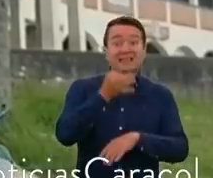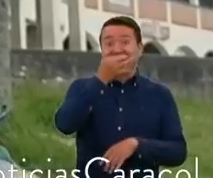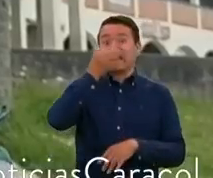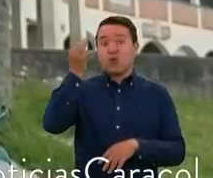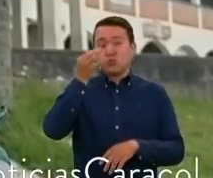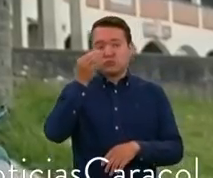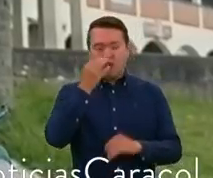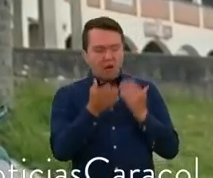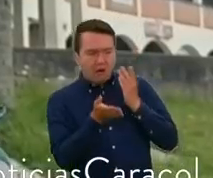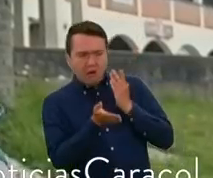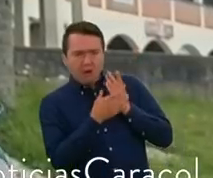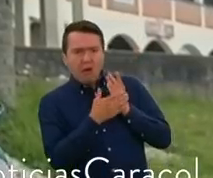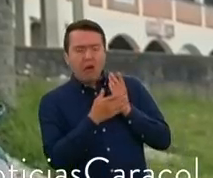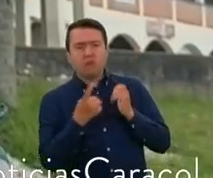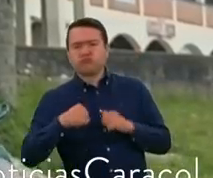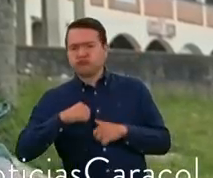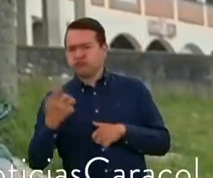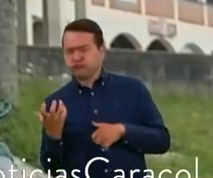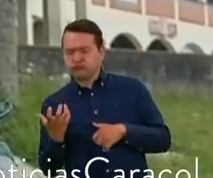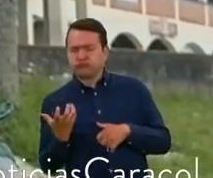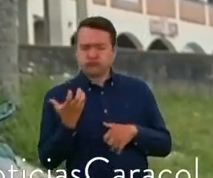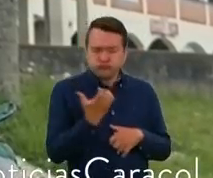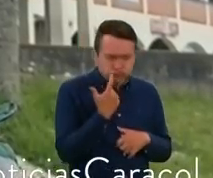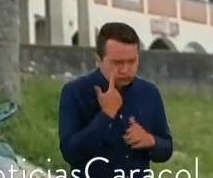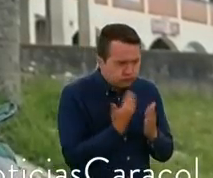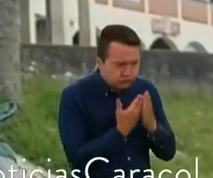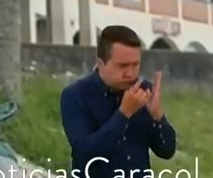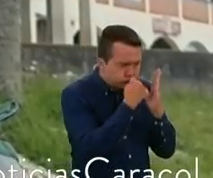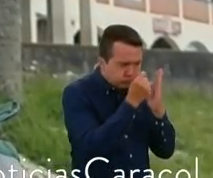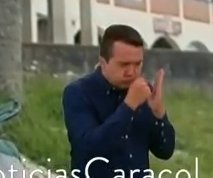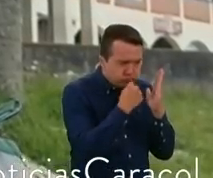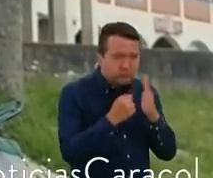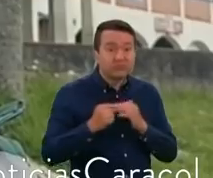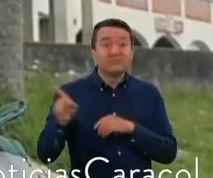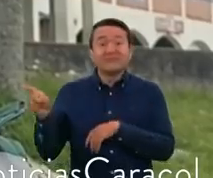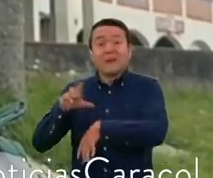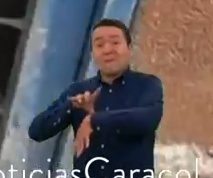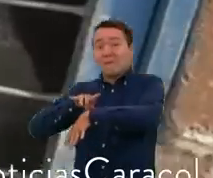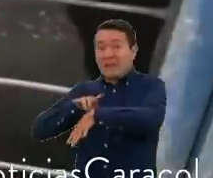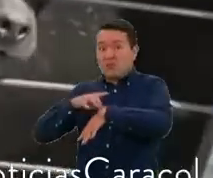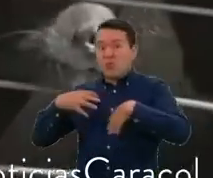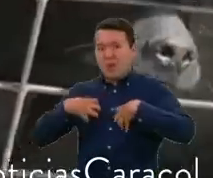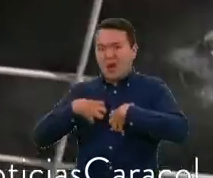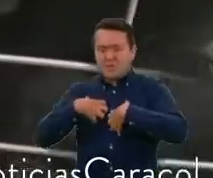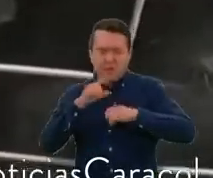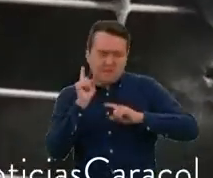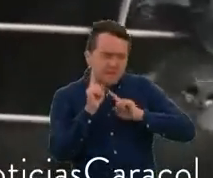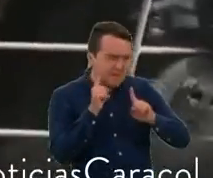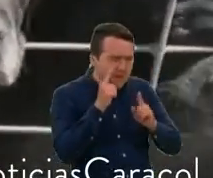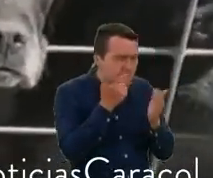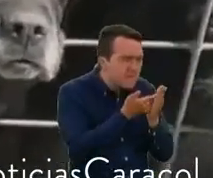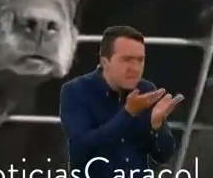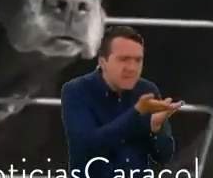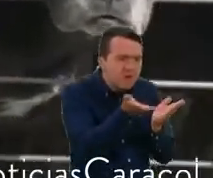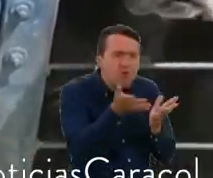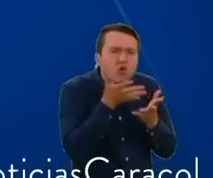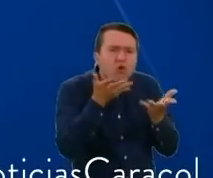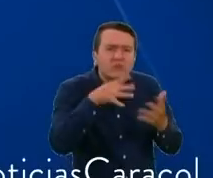las autoridades sólo pasaban maltrato, hambre y desprecio.